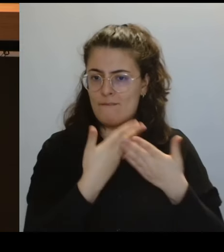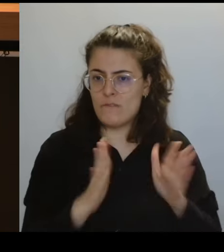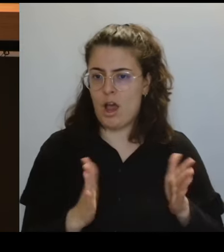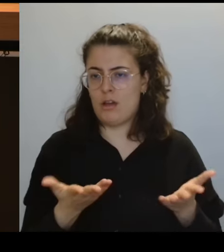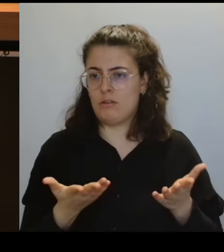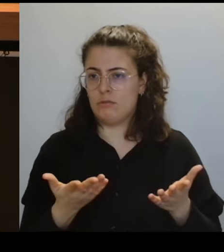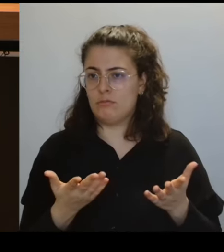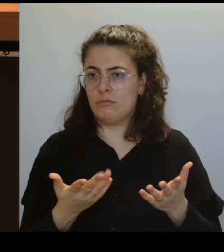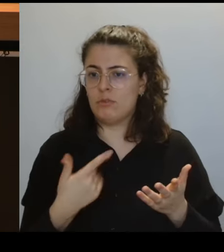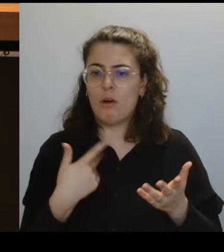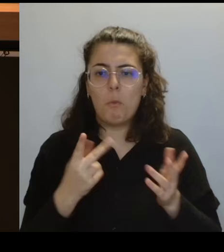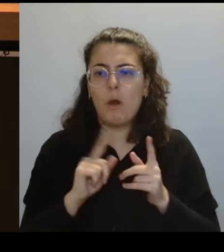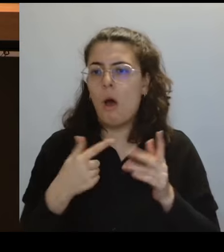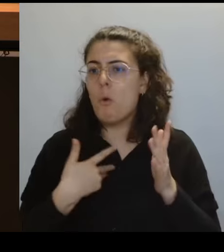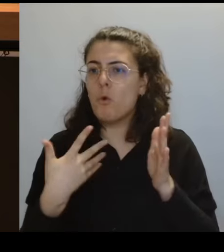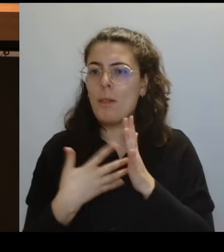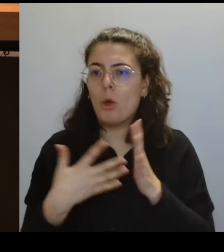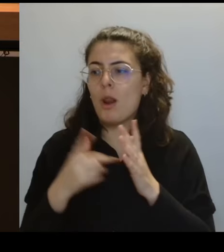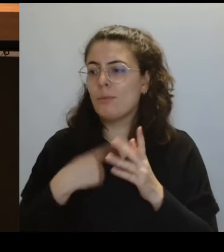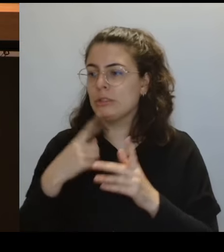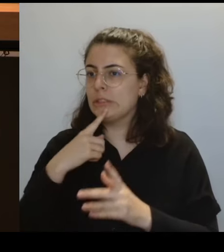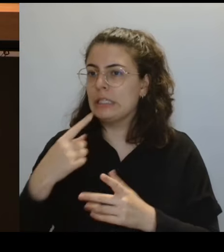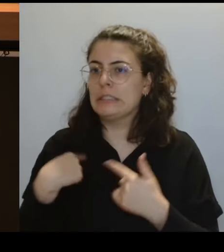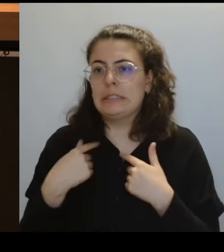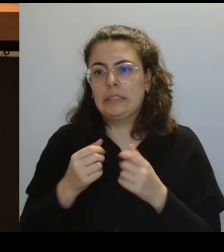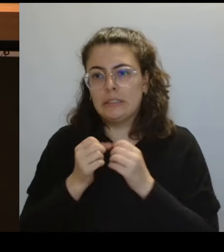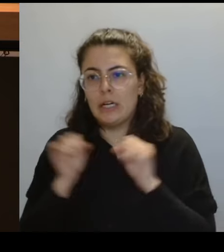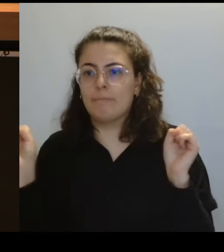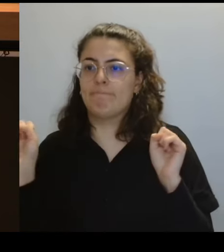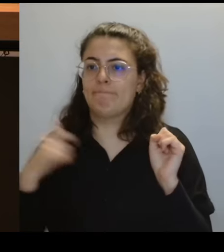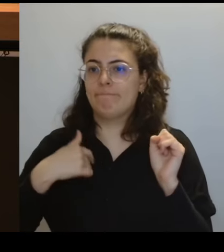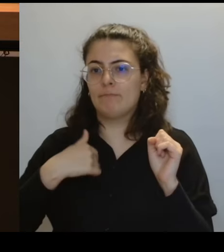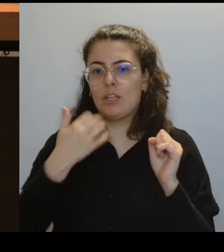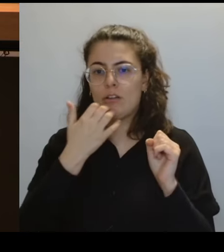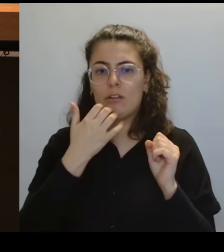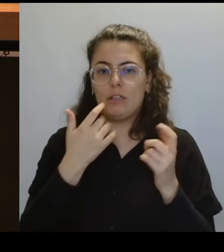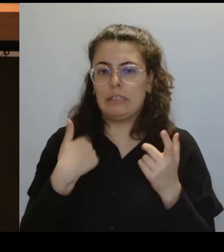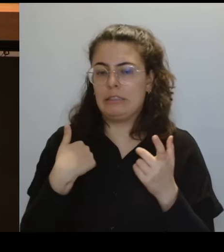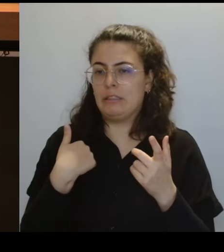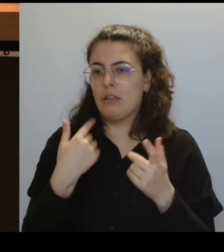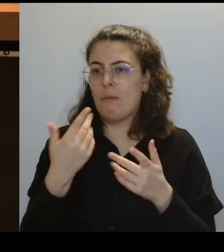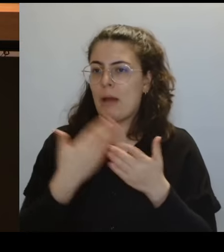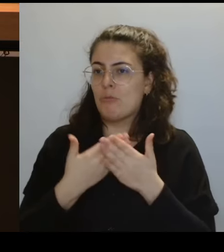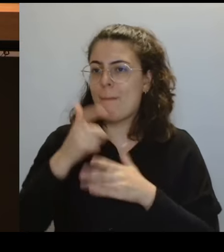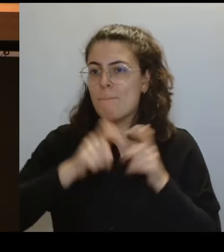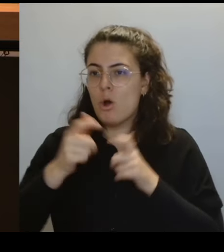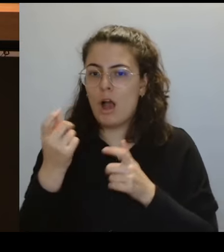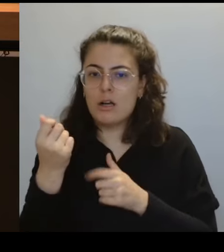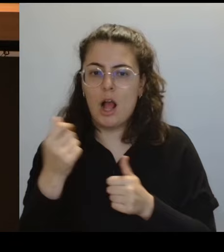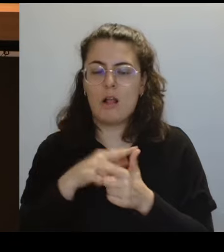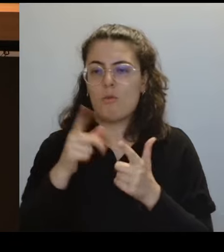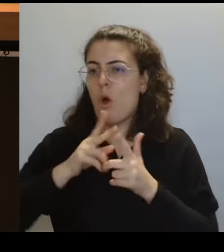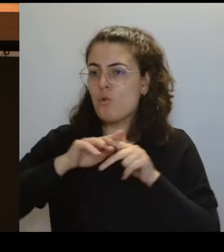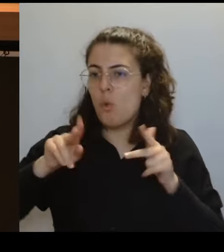Als Mensch, der Bürgergeld bekommt oder Grundrente bekommt oder Asylbewerberleistungsgeld oder Wohngeld bekommt.